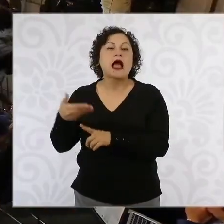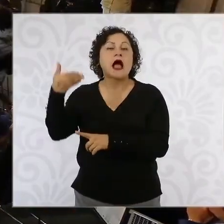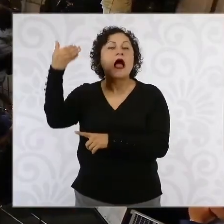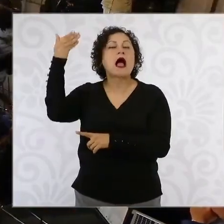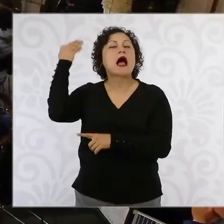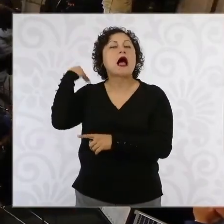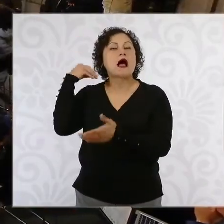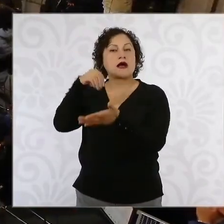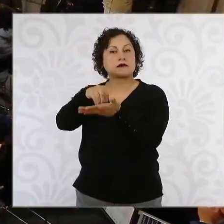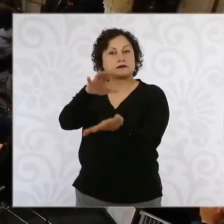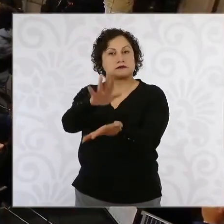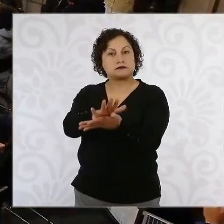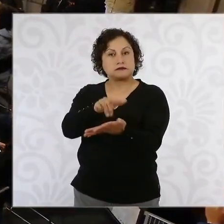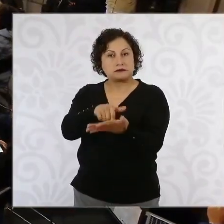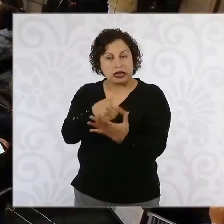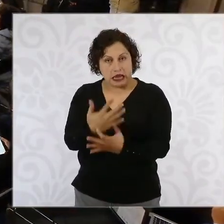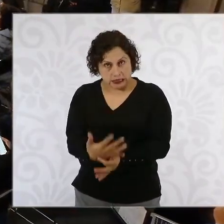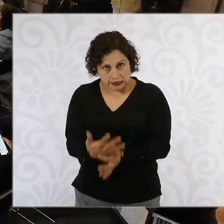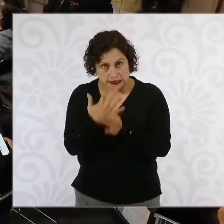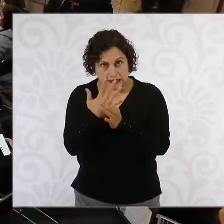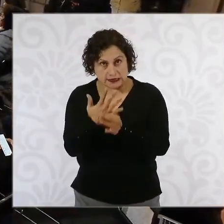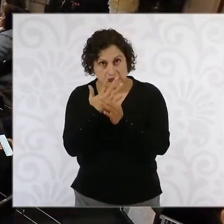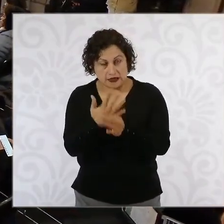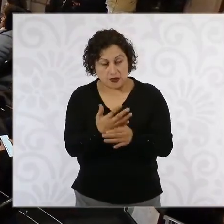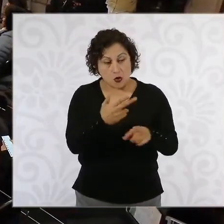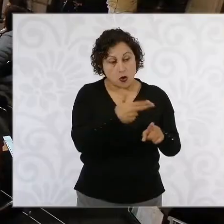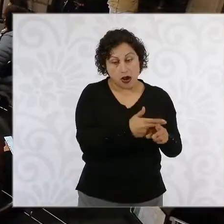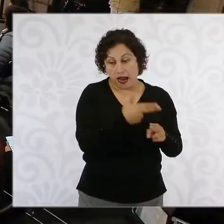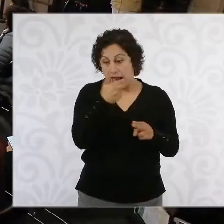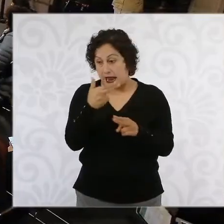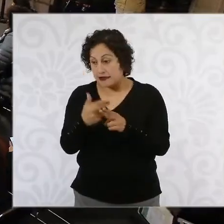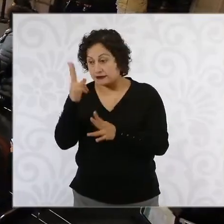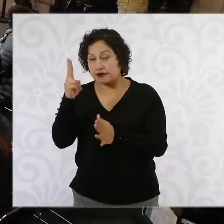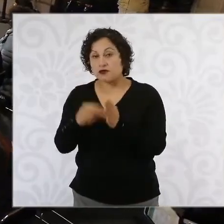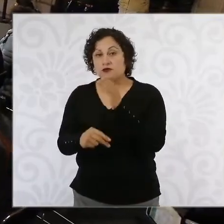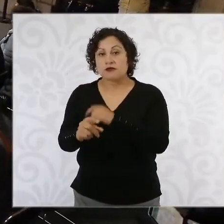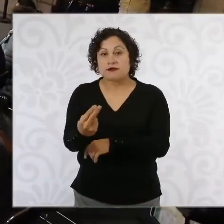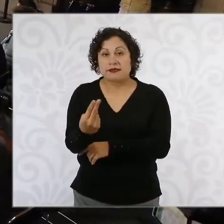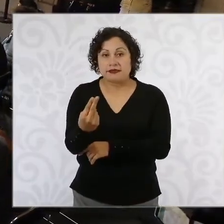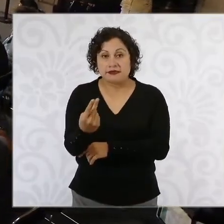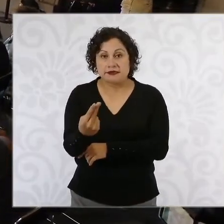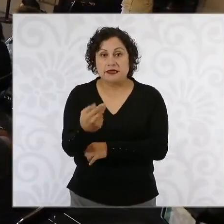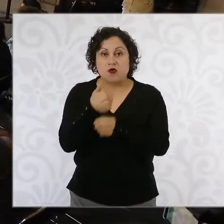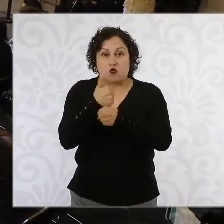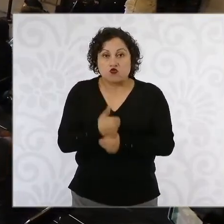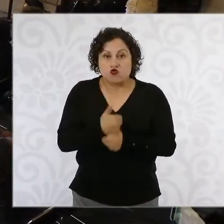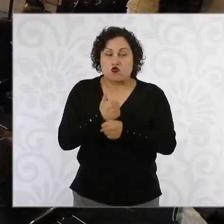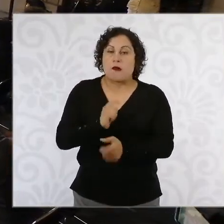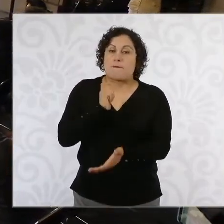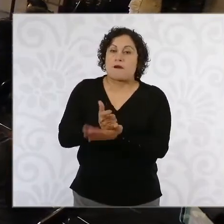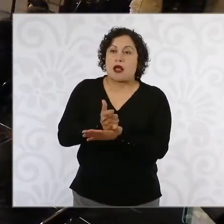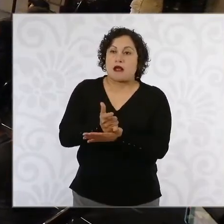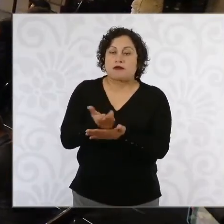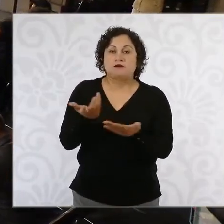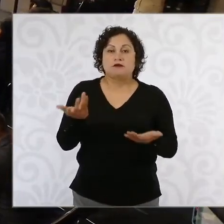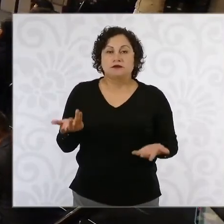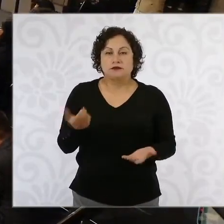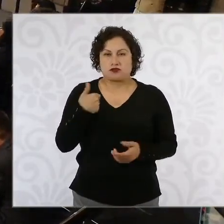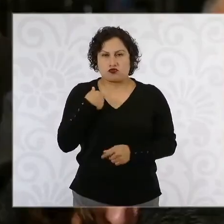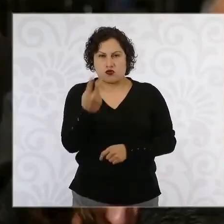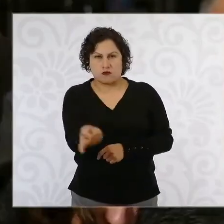para terminar de pagar esta deuda es el año 2025 La pregunta es su administración podría